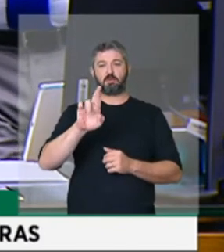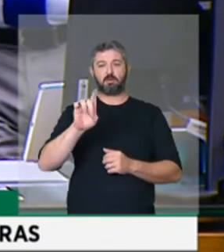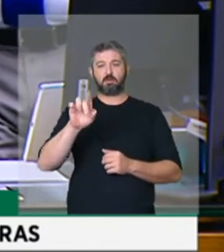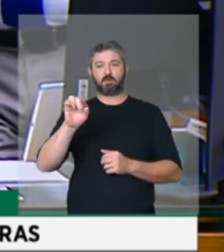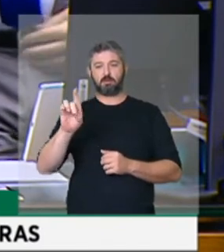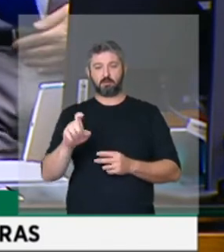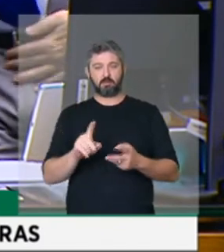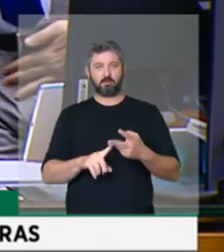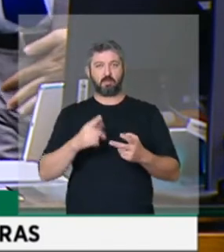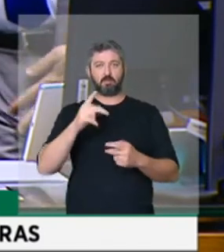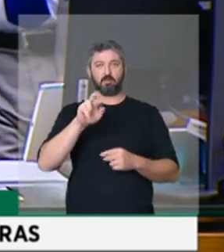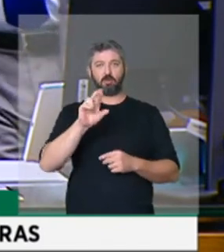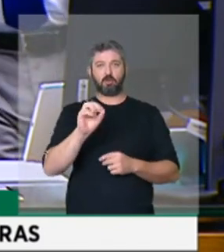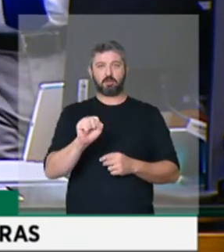PARTIDO. OBRIGADO. -- [PRESIDENTE]: COMO